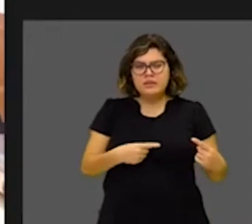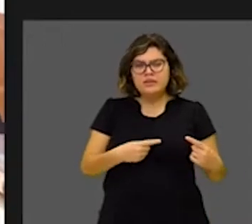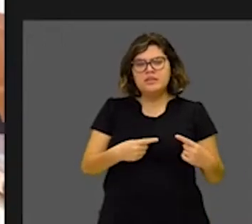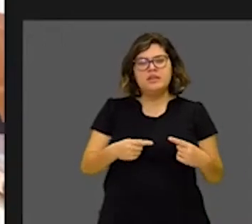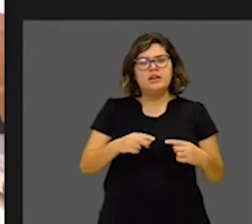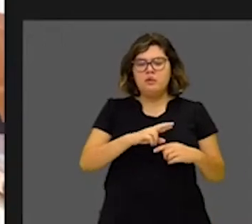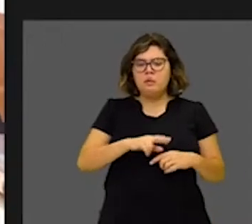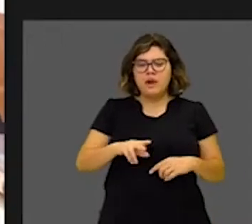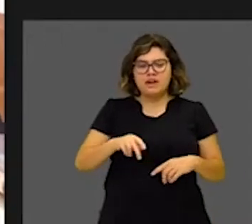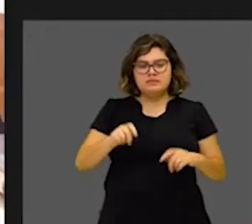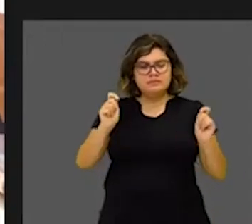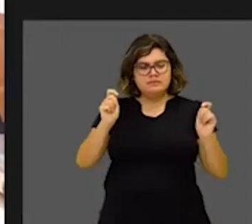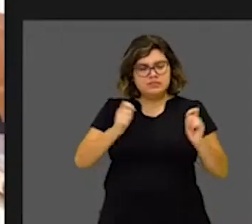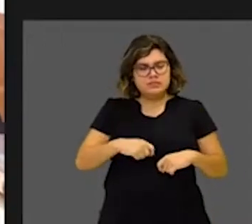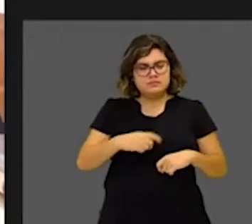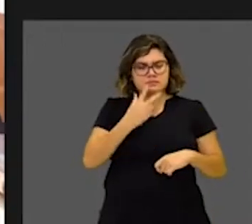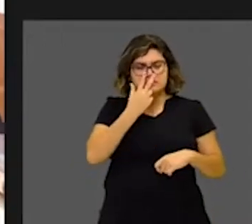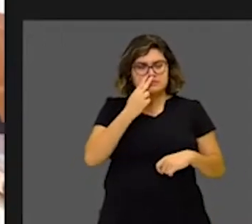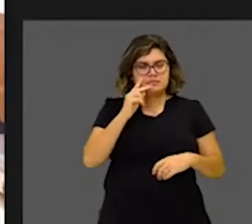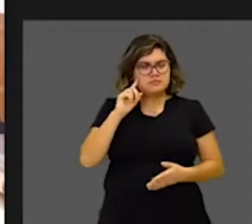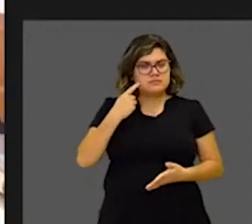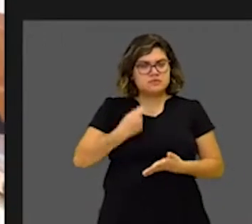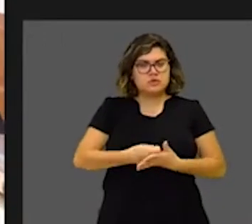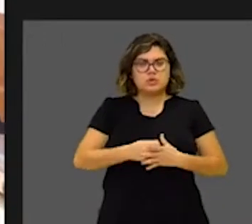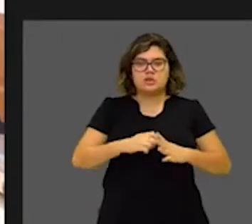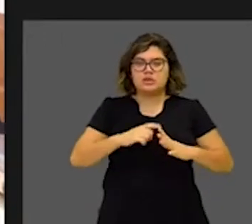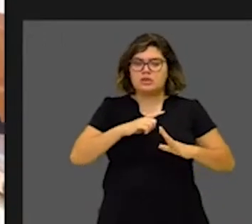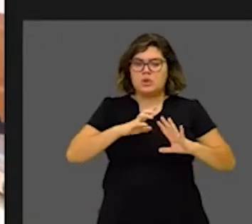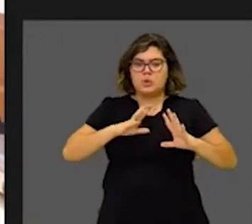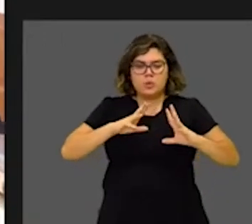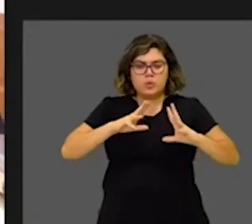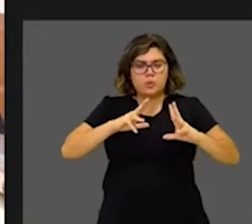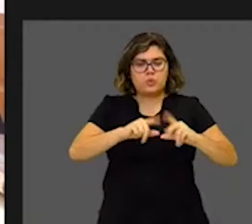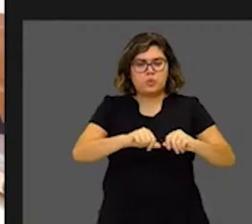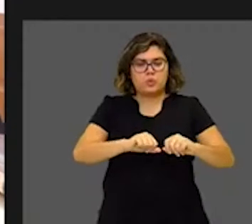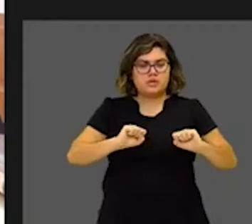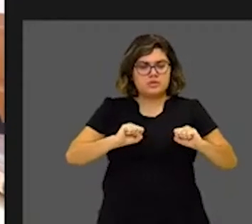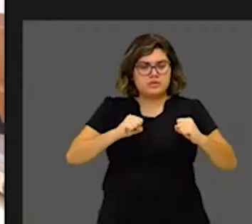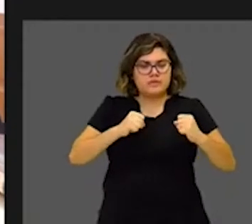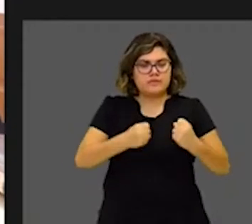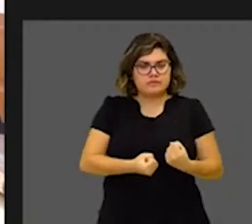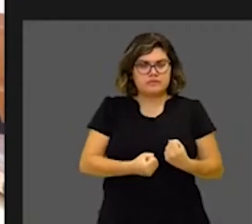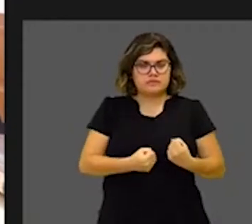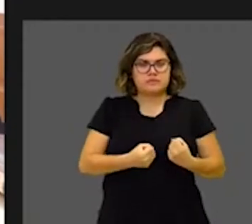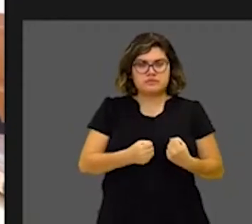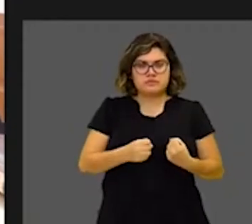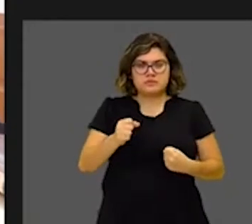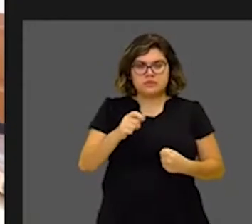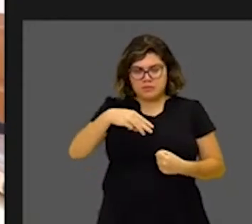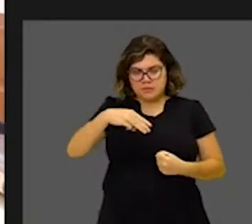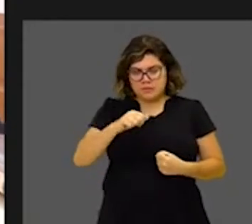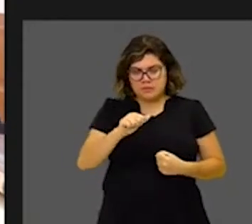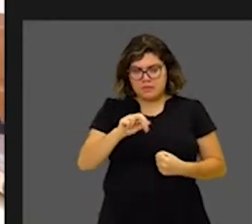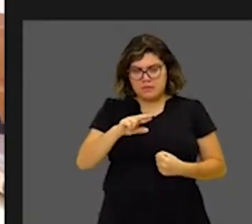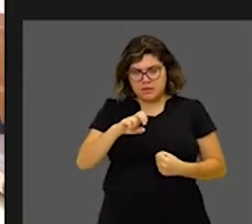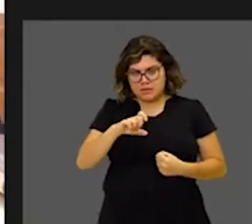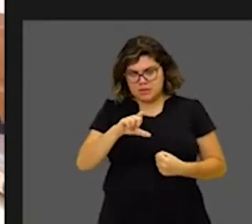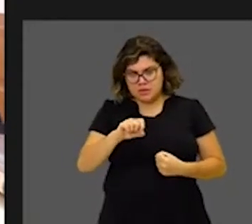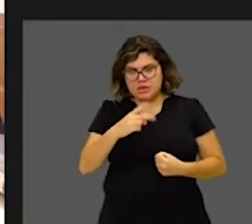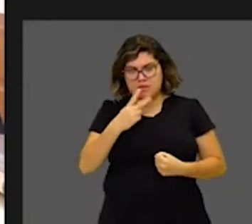com todos os esforços de toda a evolução que uma pessoa Marcelo bem apontou no Congresso Nacional